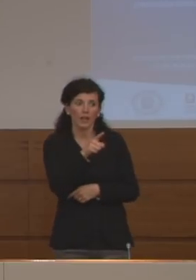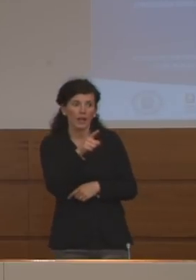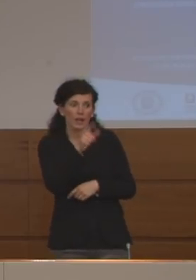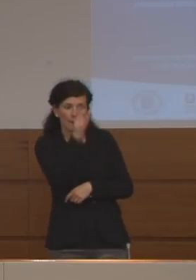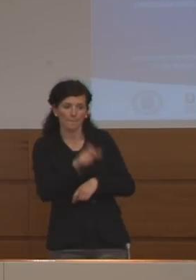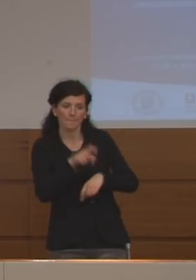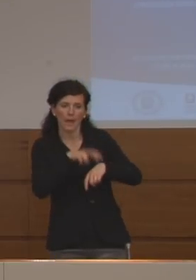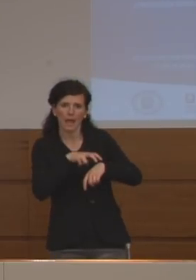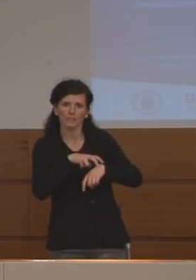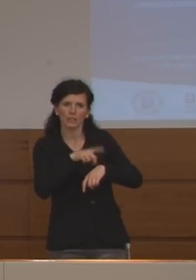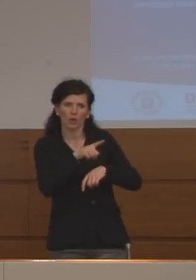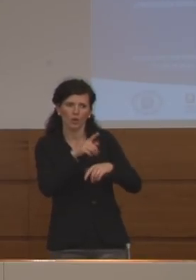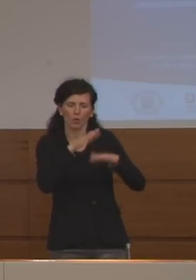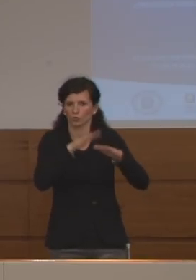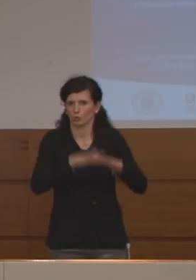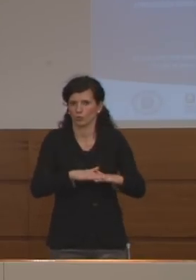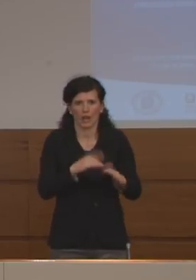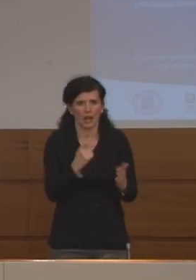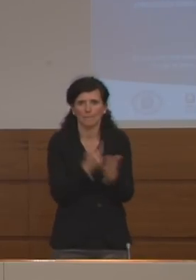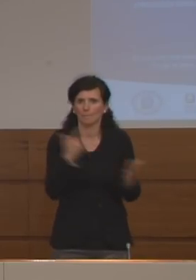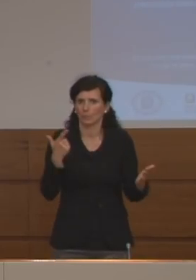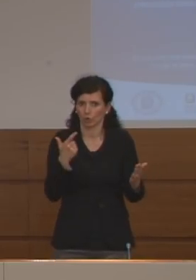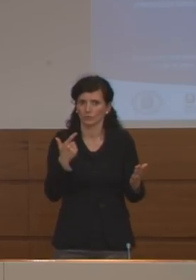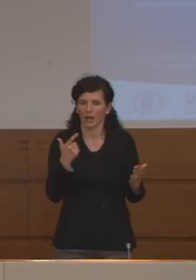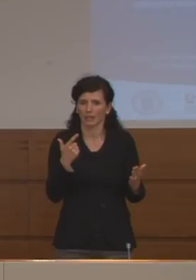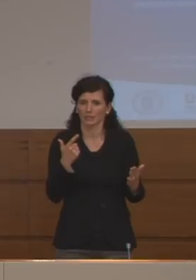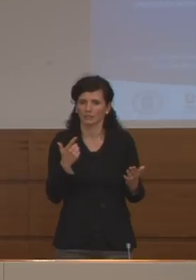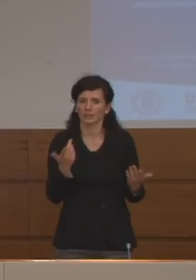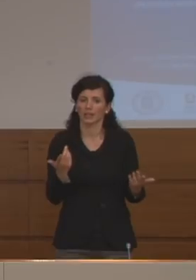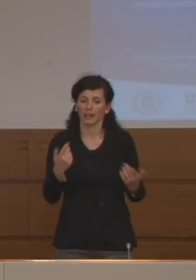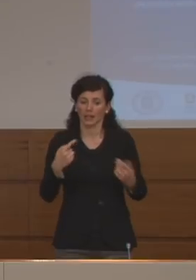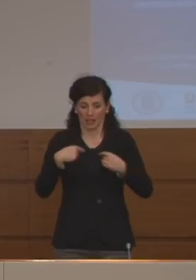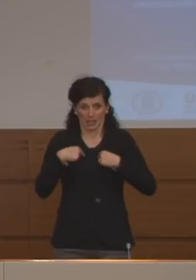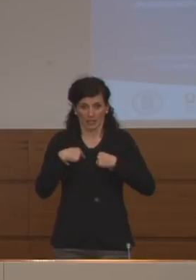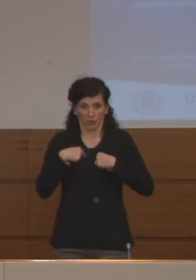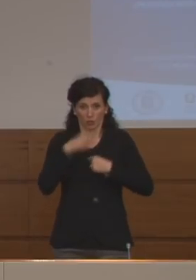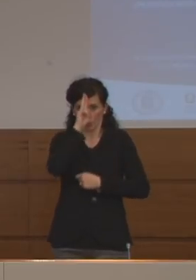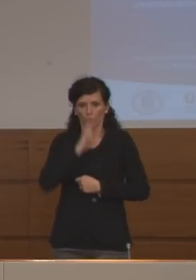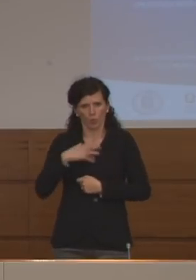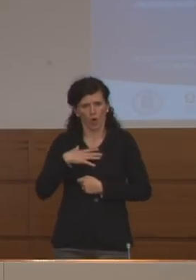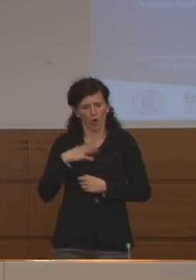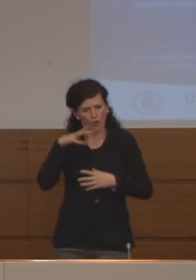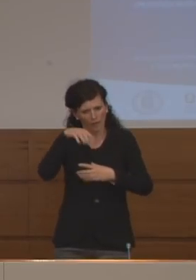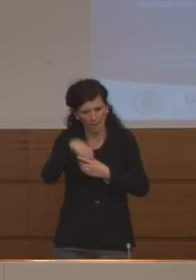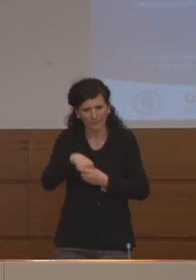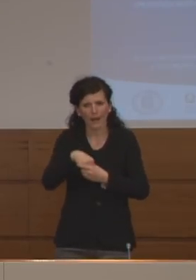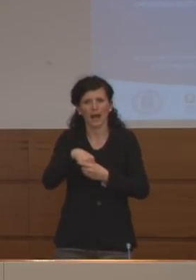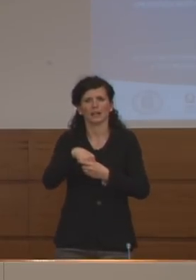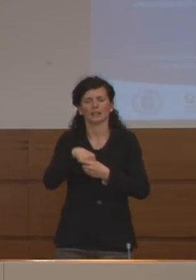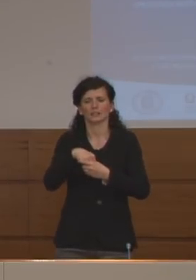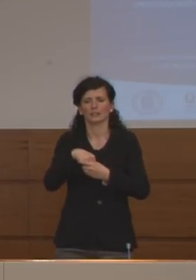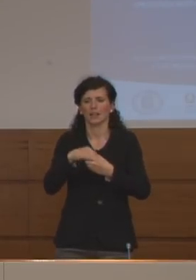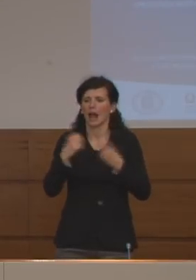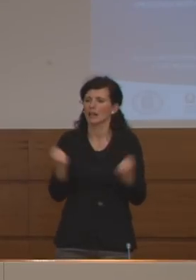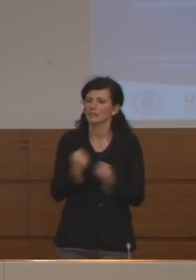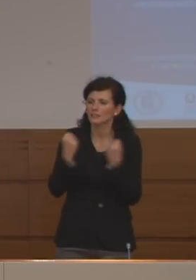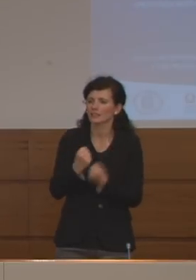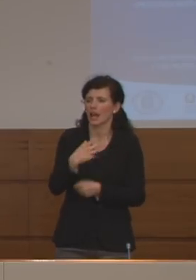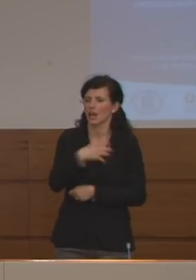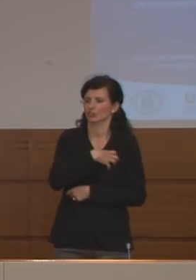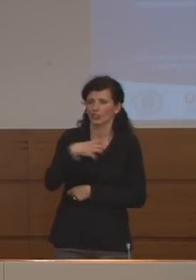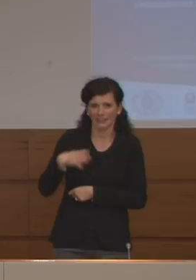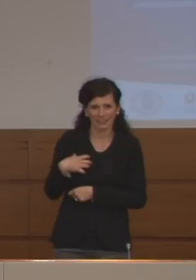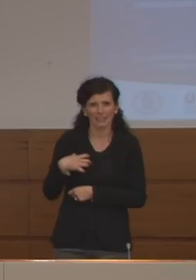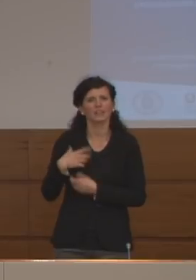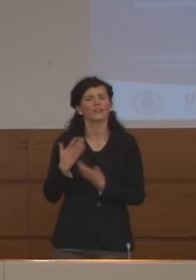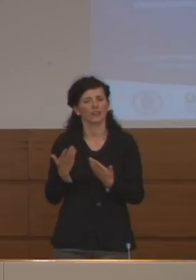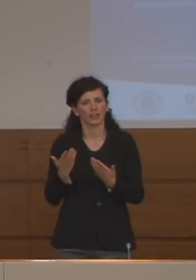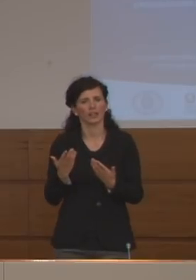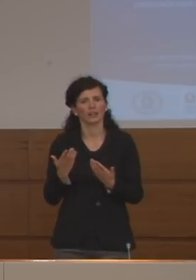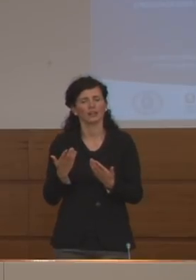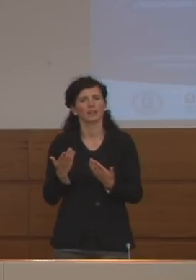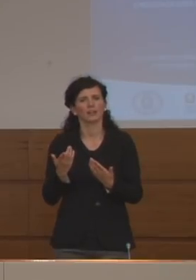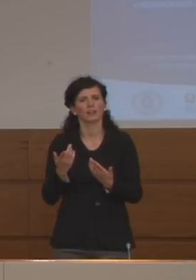Sapete che svolgo non solo attività scientifica, didattica ma, vi è ben noto, anche attività cliniche.